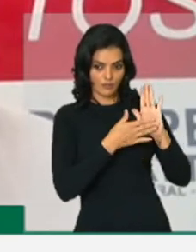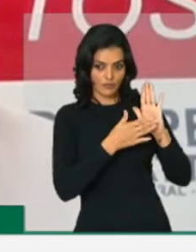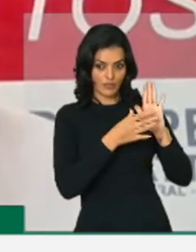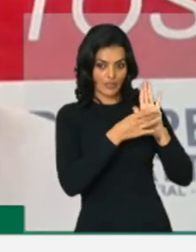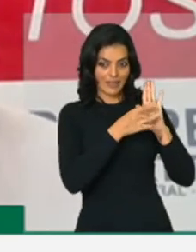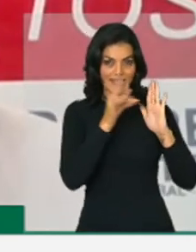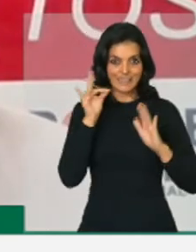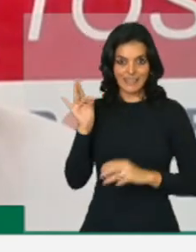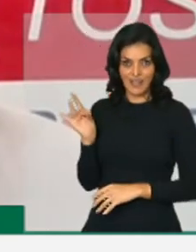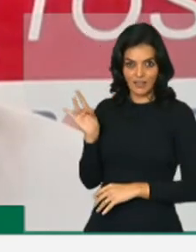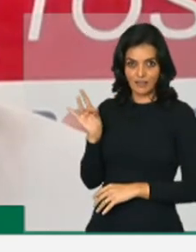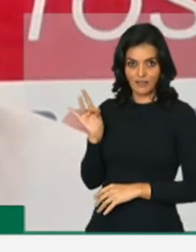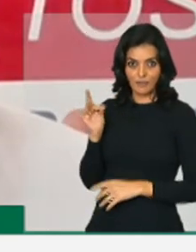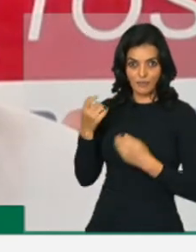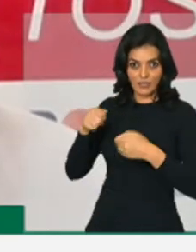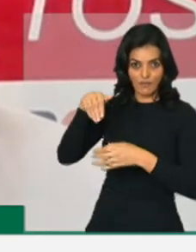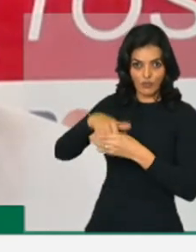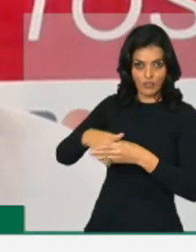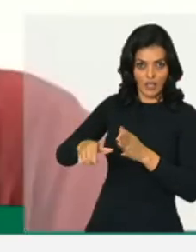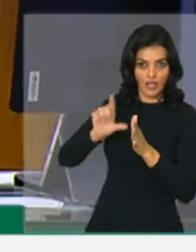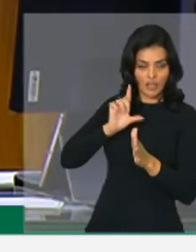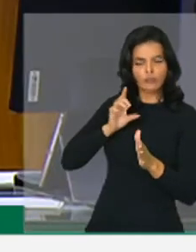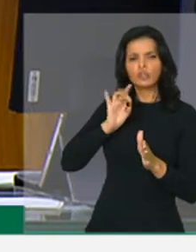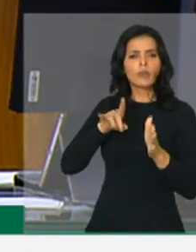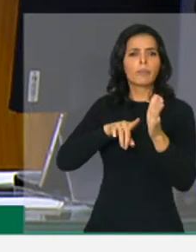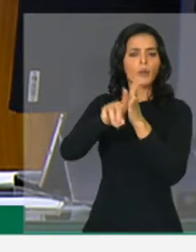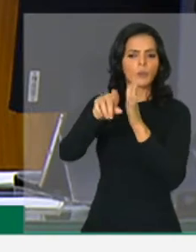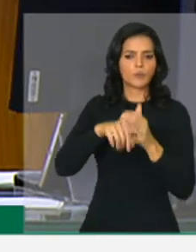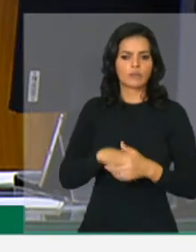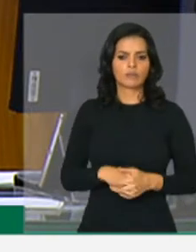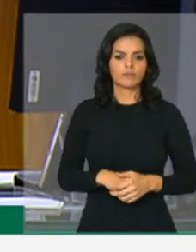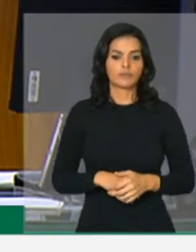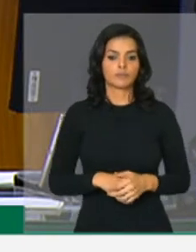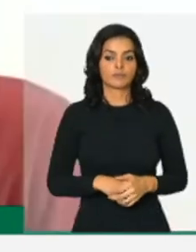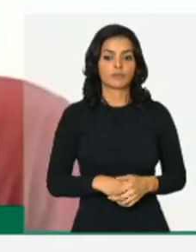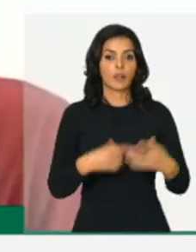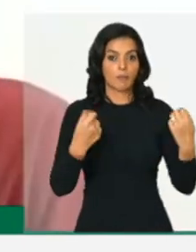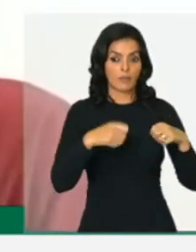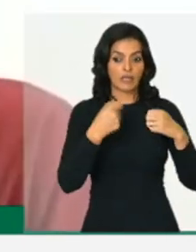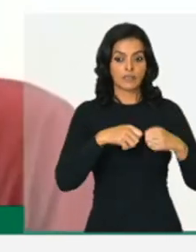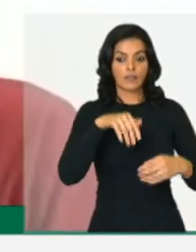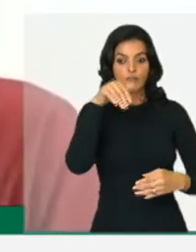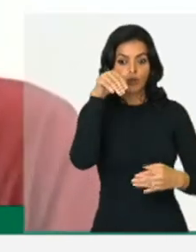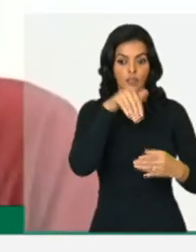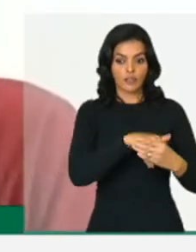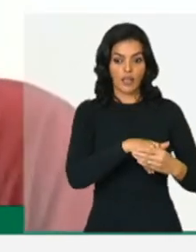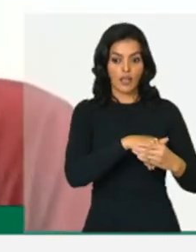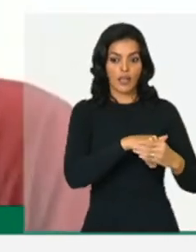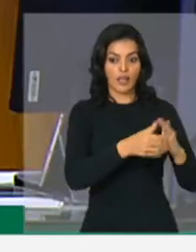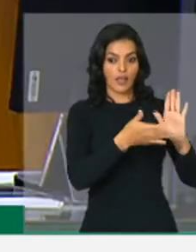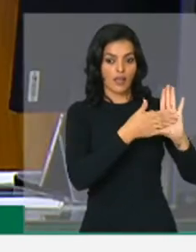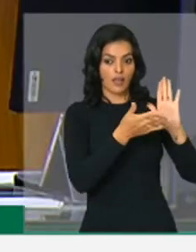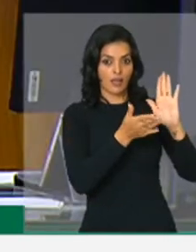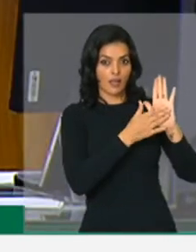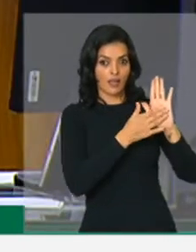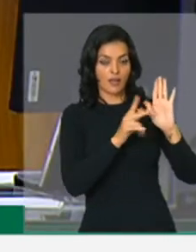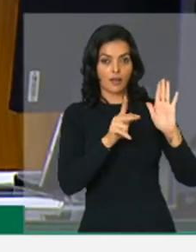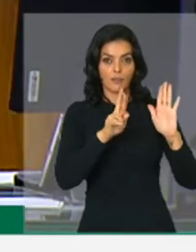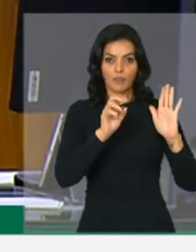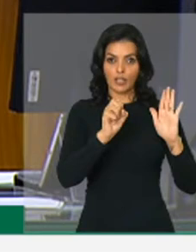[DEP. TALÍRIA PETRONE]: PRESIDENTE TEM REQUERIMENTO DE VOTAÇÃO ARTIGO POR ARTIGO. DESSA MATÉ RIA. -- [PRESIDENTE]: SÓ UM MINUTINHO POR FAVOR, DEPUTADA TALÍRIA.